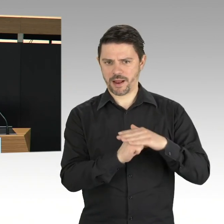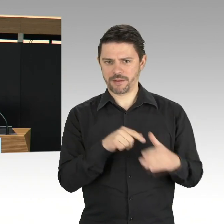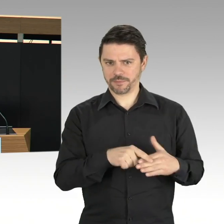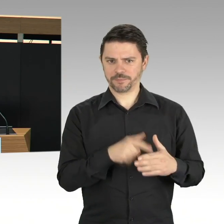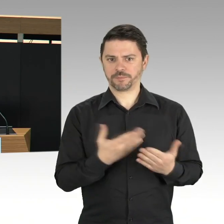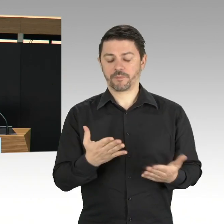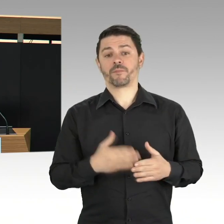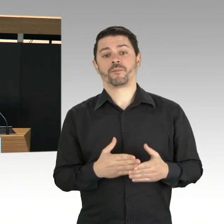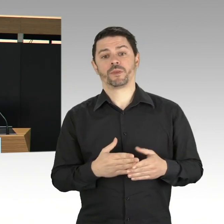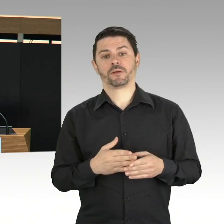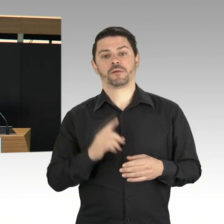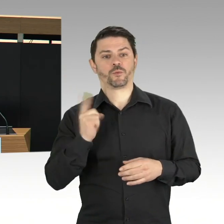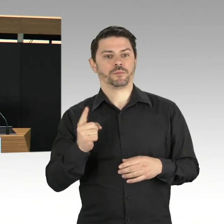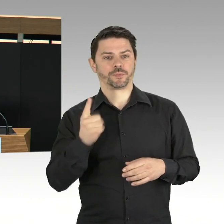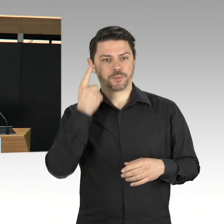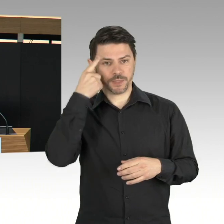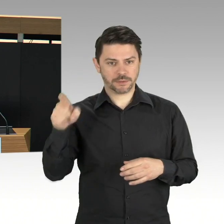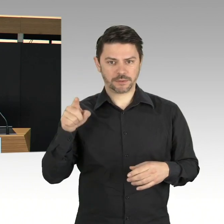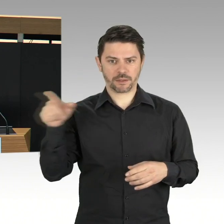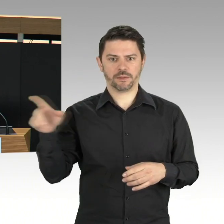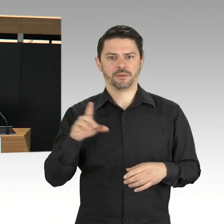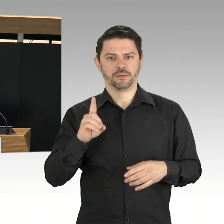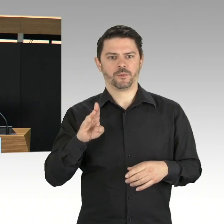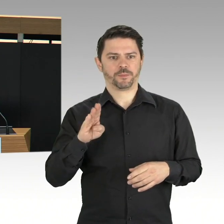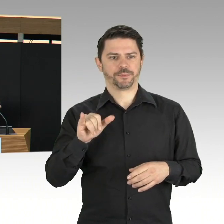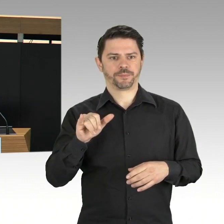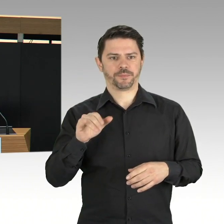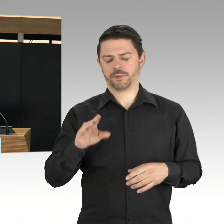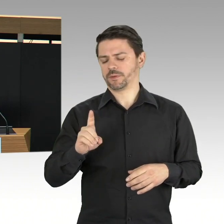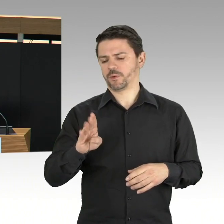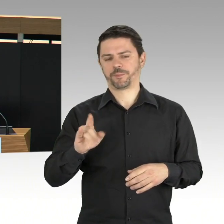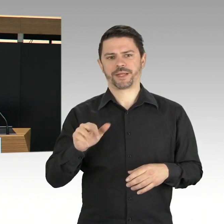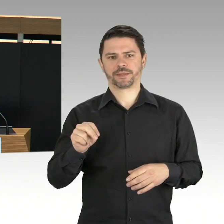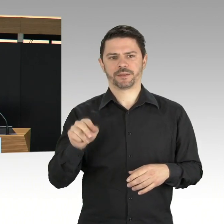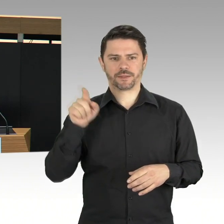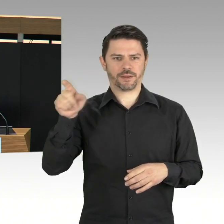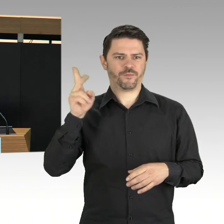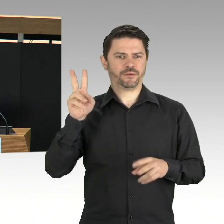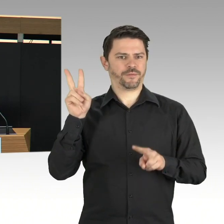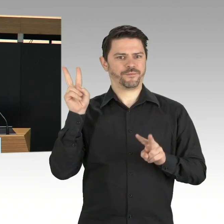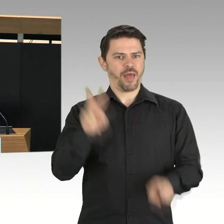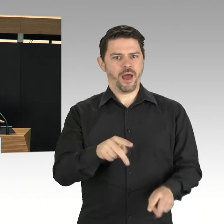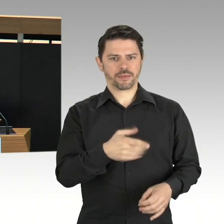denn auch das kleine Einmaleins der Wirtschaftspolitik mache bezahlbare Mieten doch erforderlich für eine gesunde Kaufkraft,